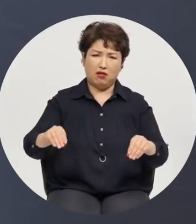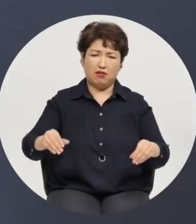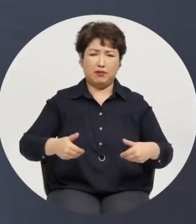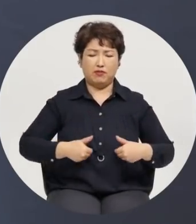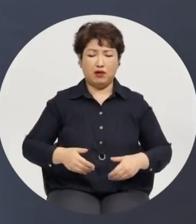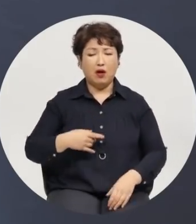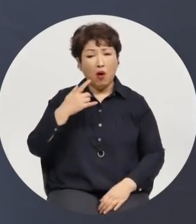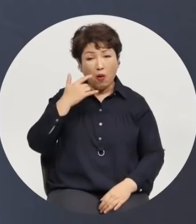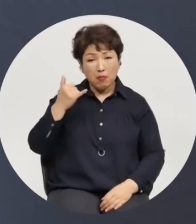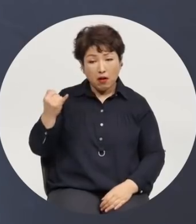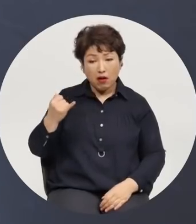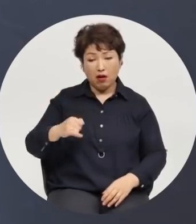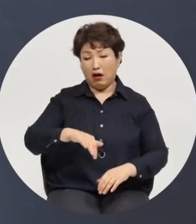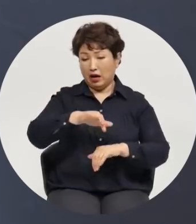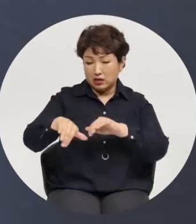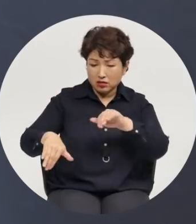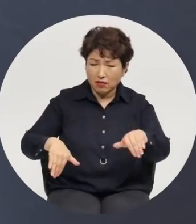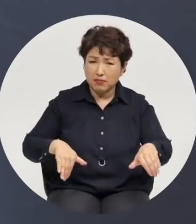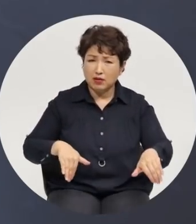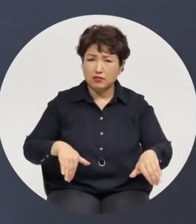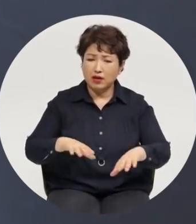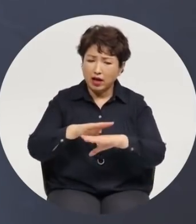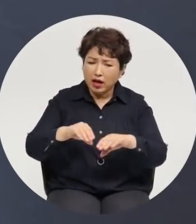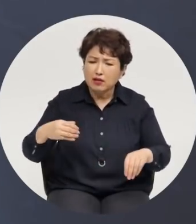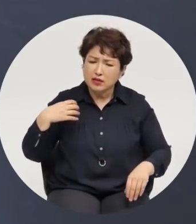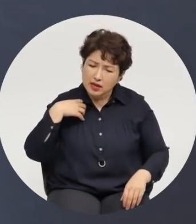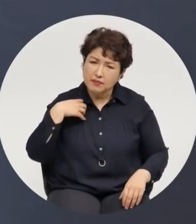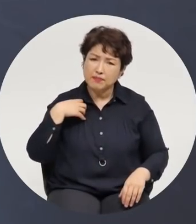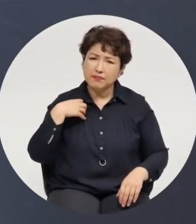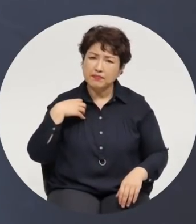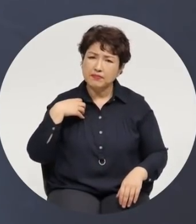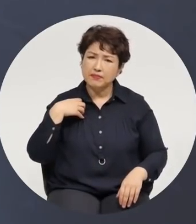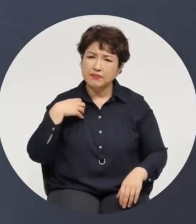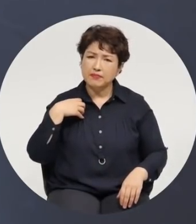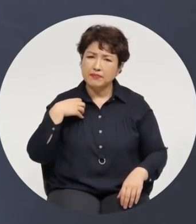그런데 그런 데에 자꾸 여러분들이 관여해요